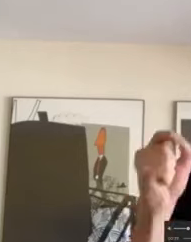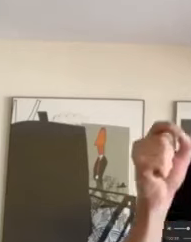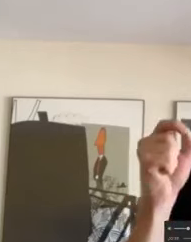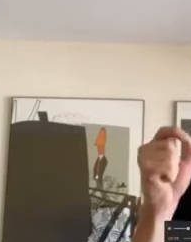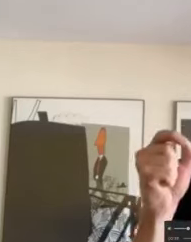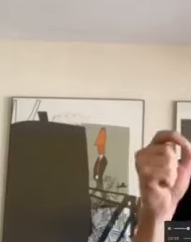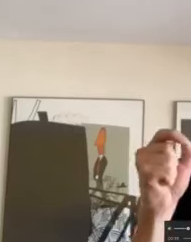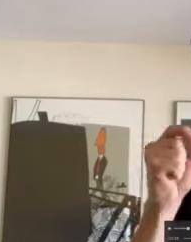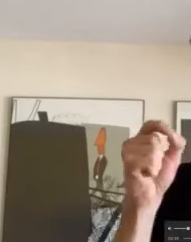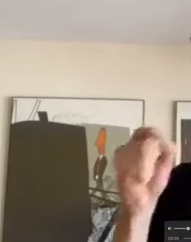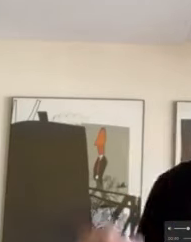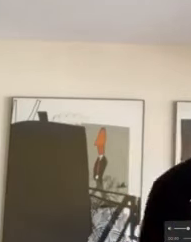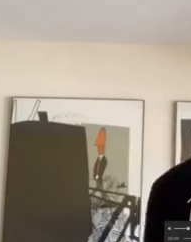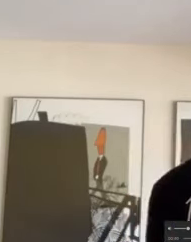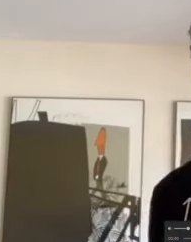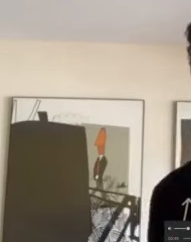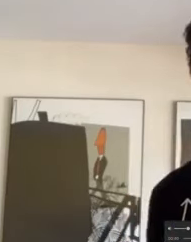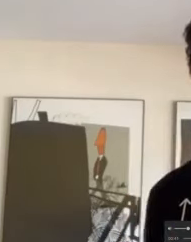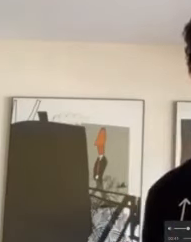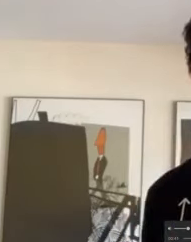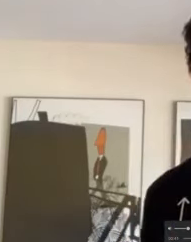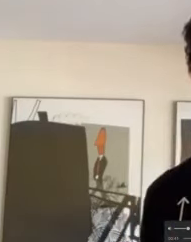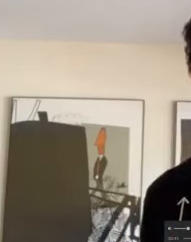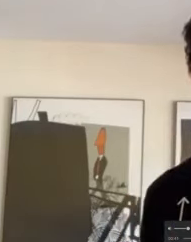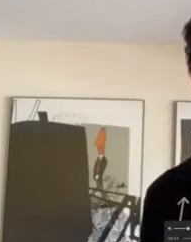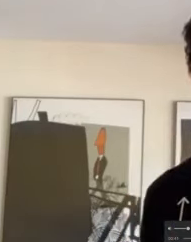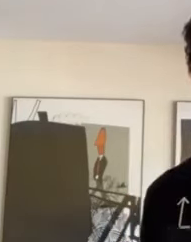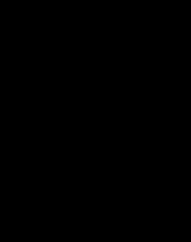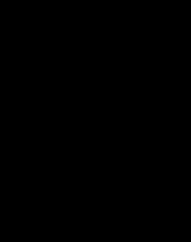en ese momento es irrepetible